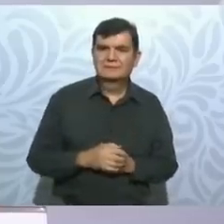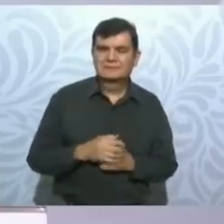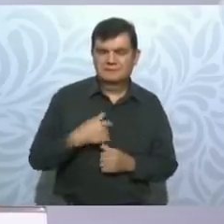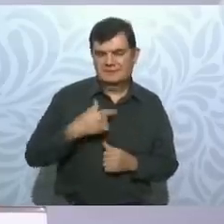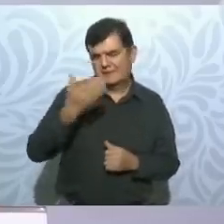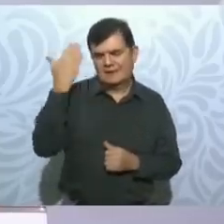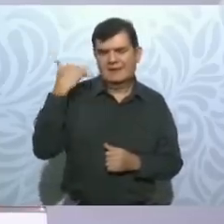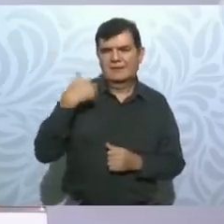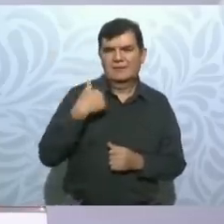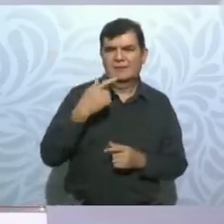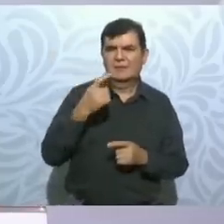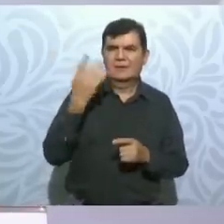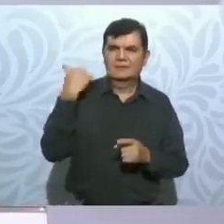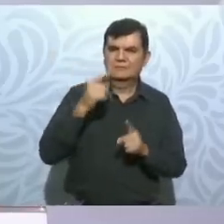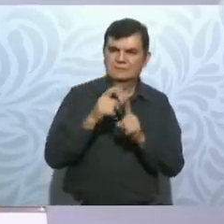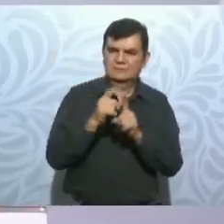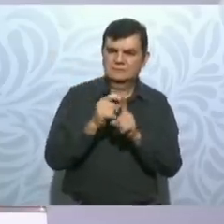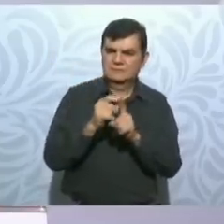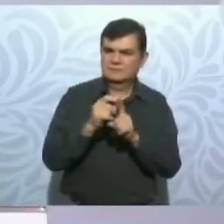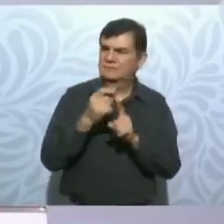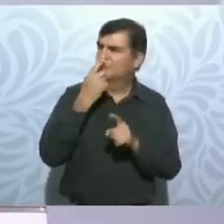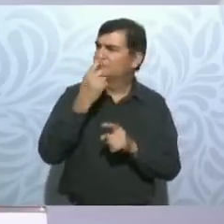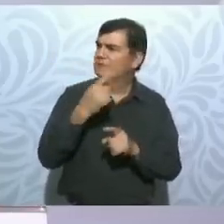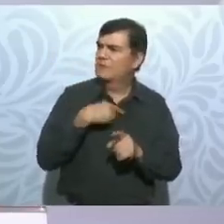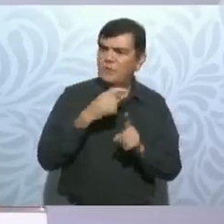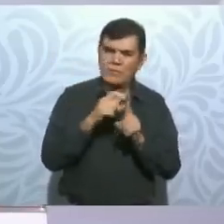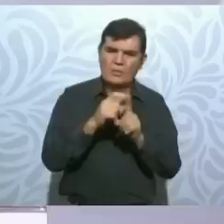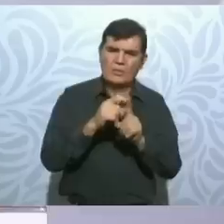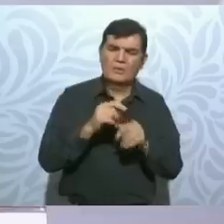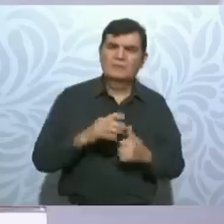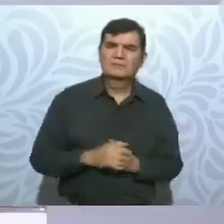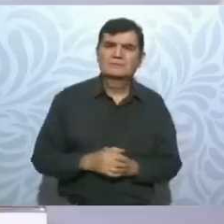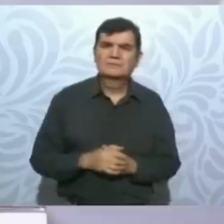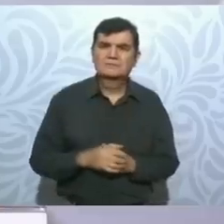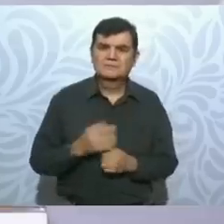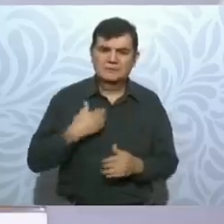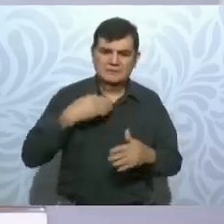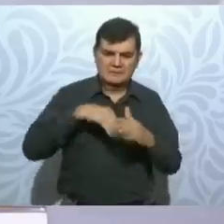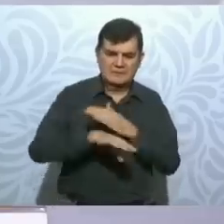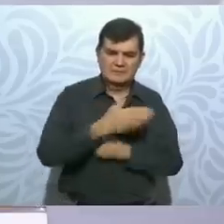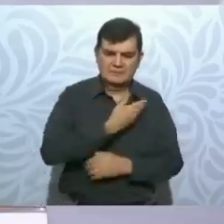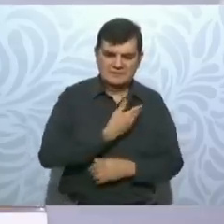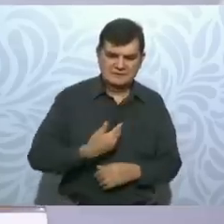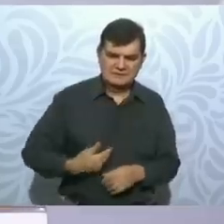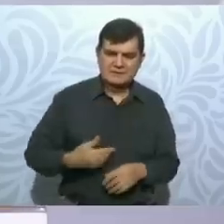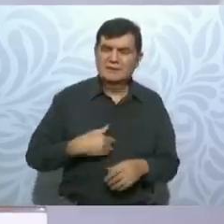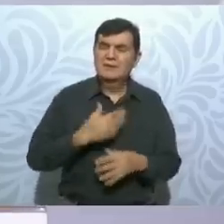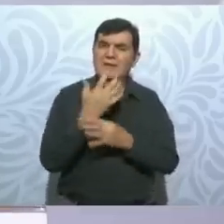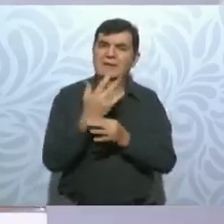cómico que eh se burló no porque entramos a la presidencia y ese día dijo que llegó